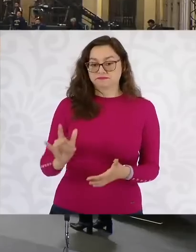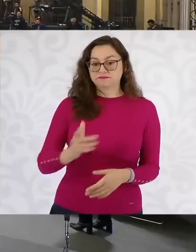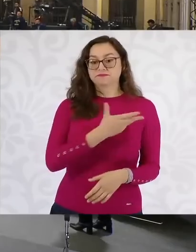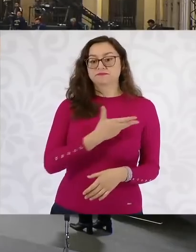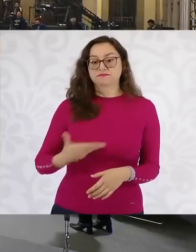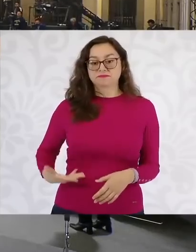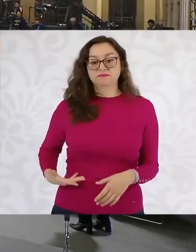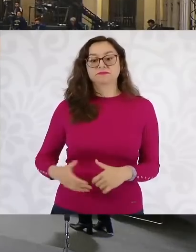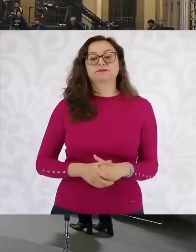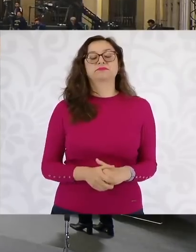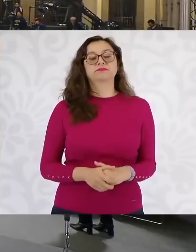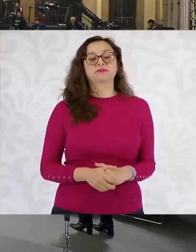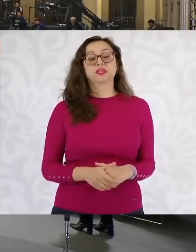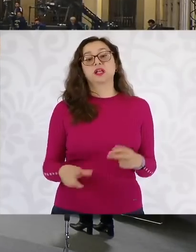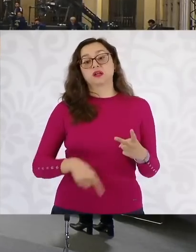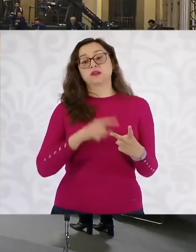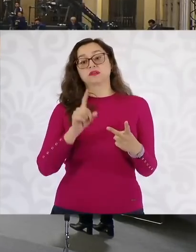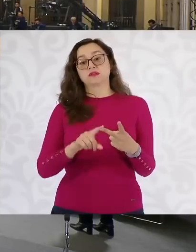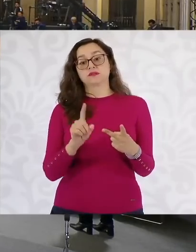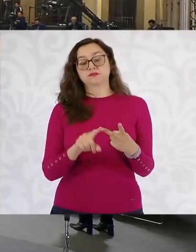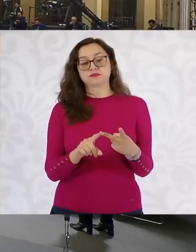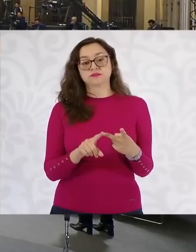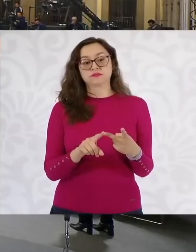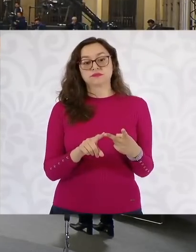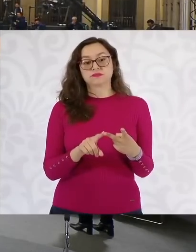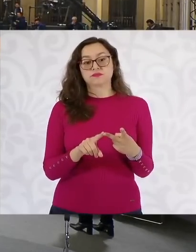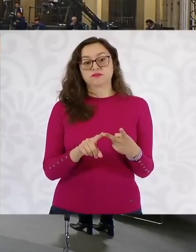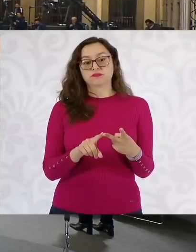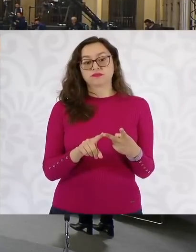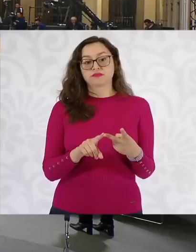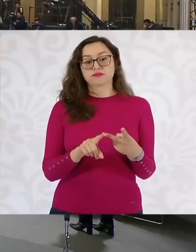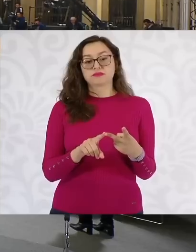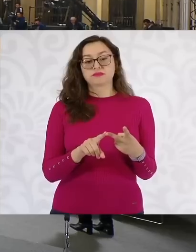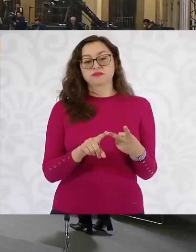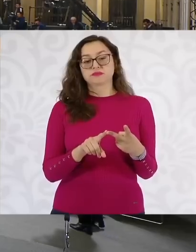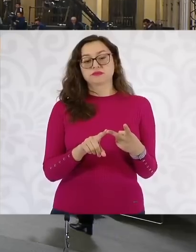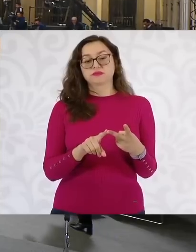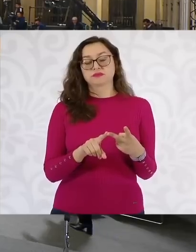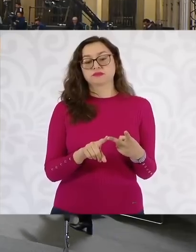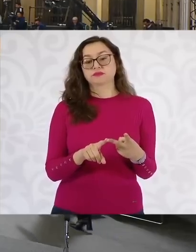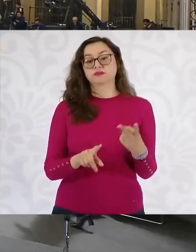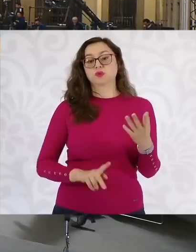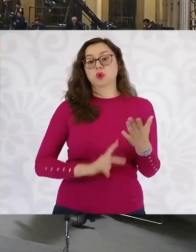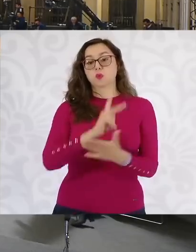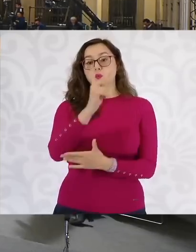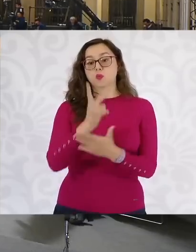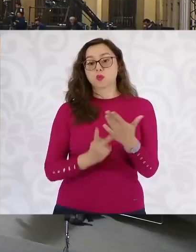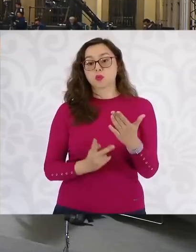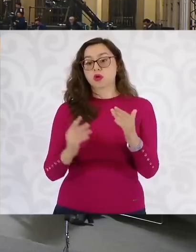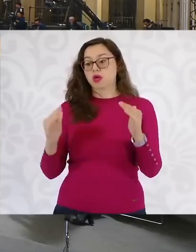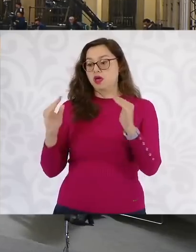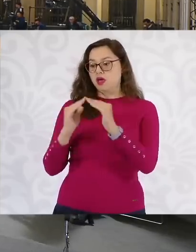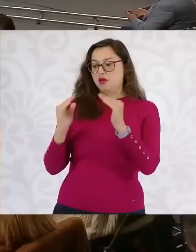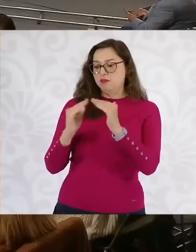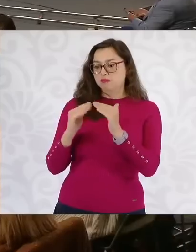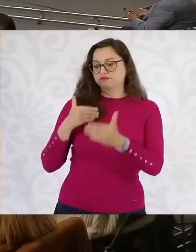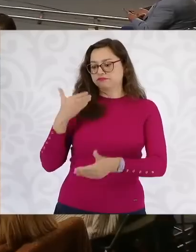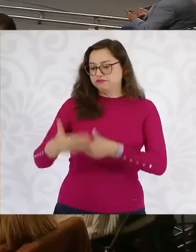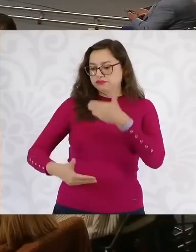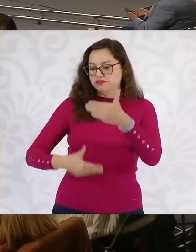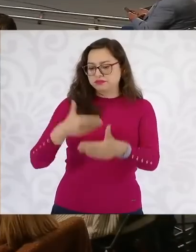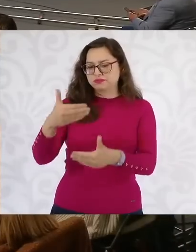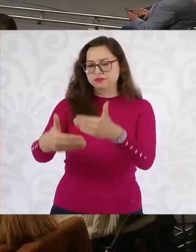un lado por el otro nos comentaban los avances del programa de vivienda dos dos este cosas puntual